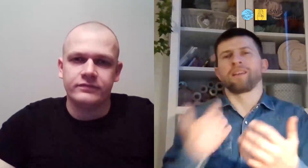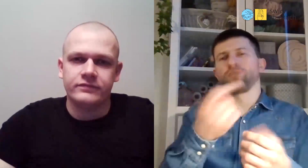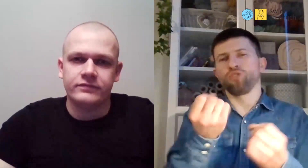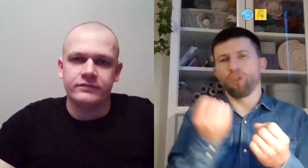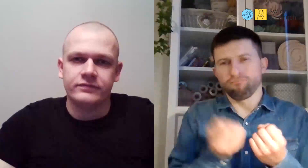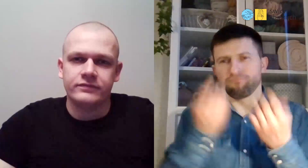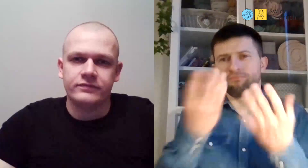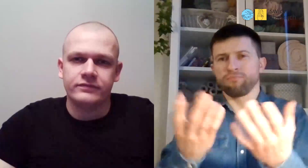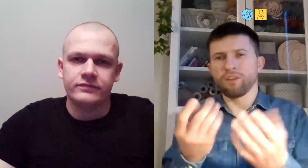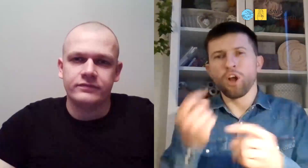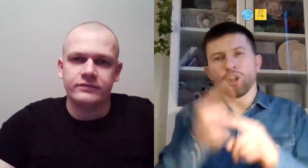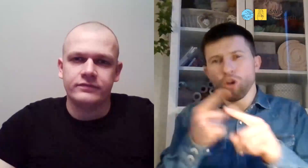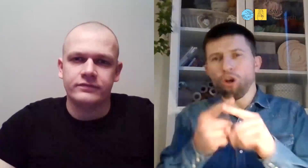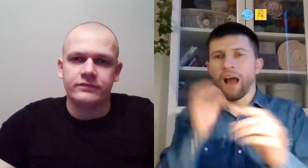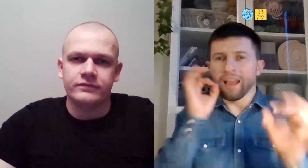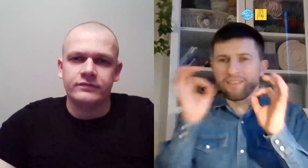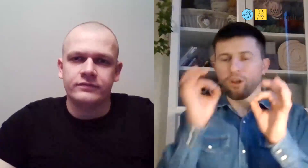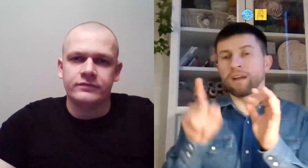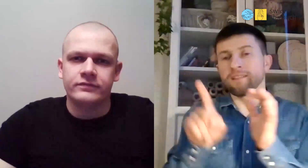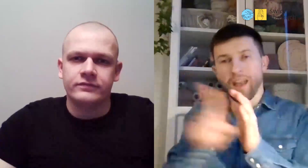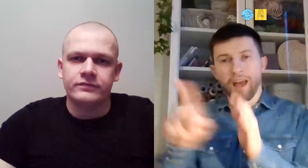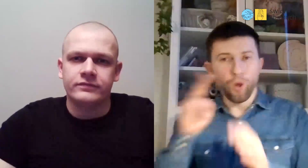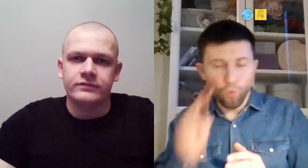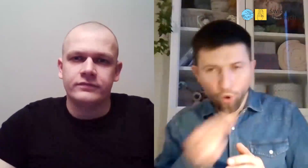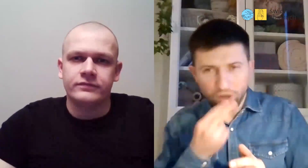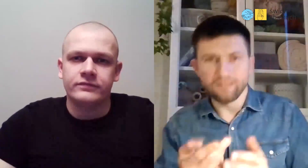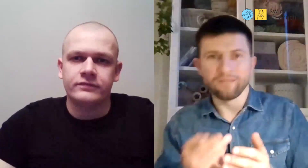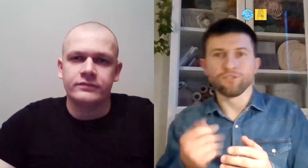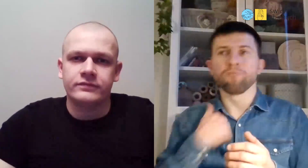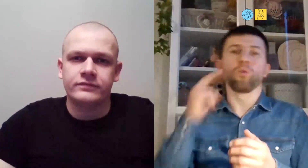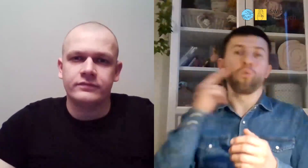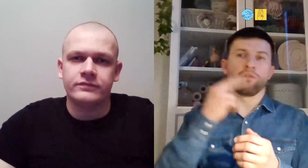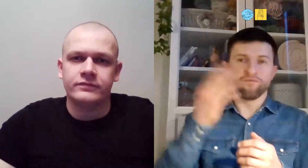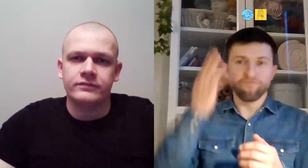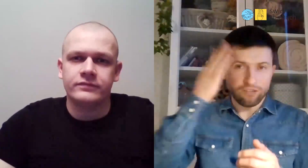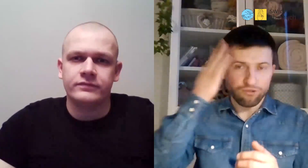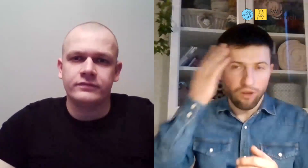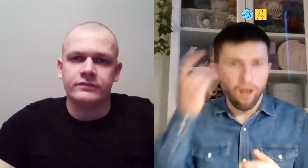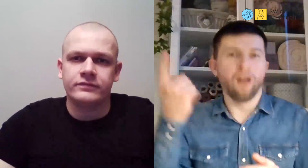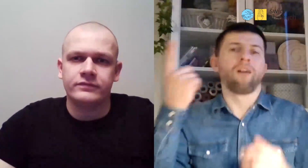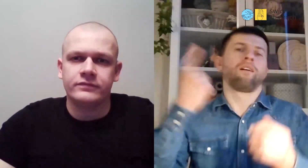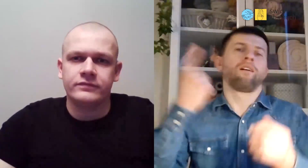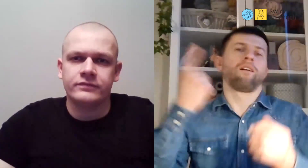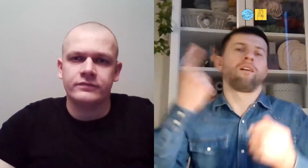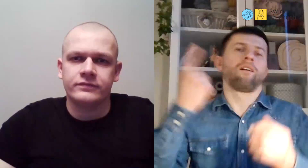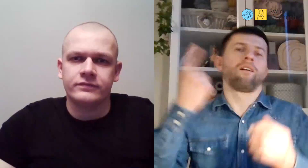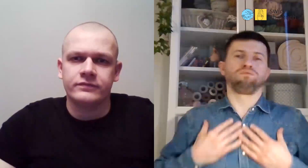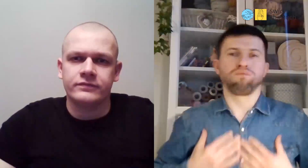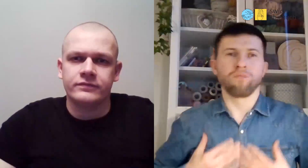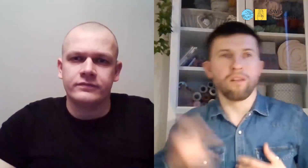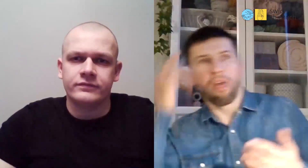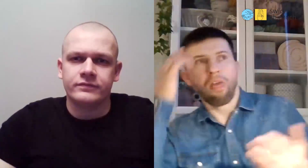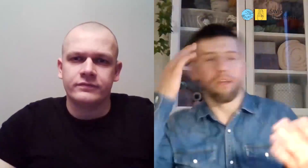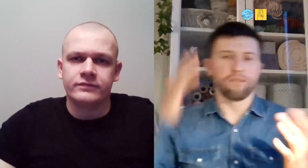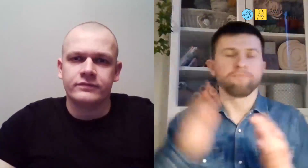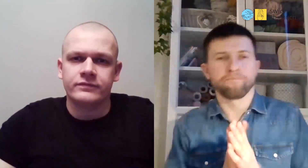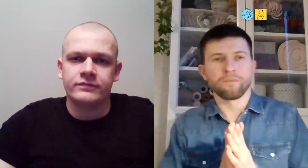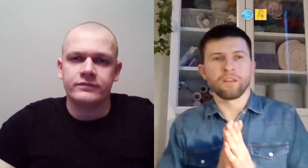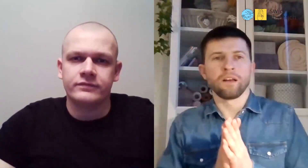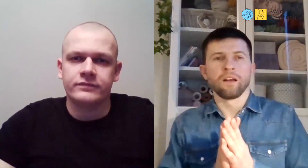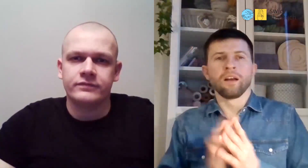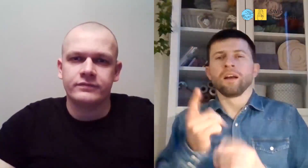Chciałbym, żebyś dał trochę informacji dla głuchych, żeby wiedzieli.